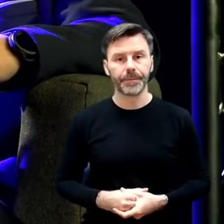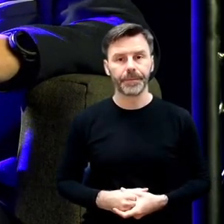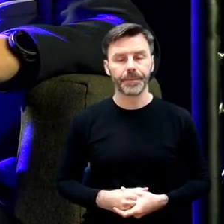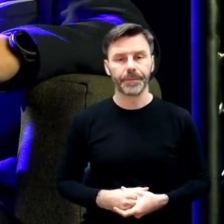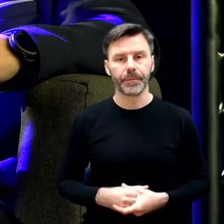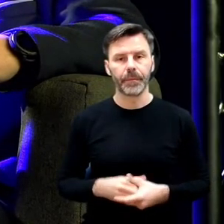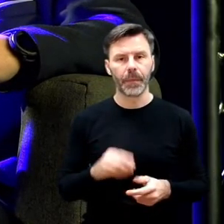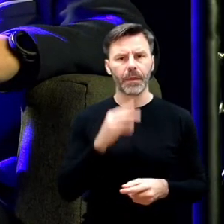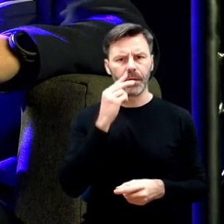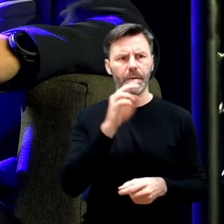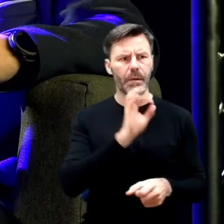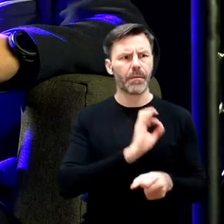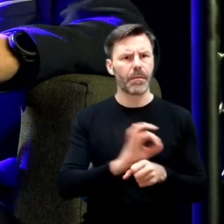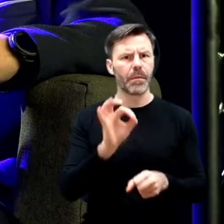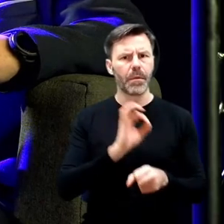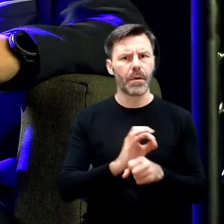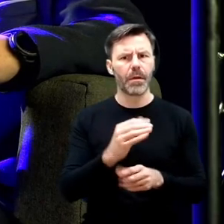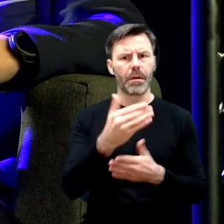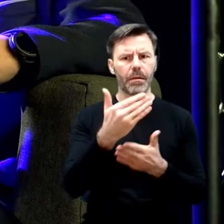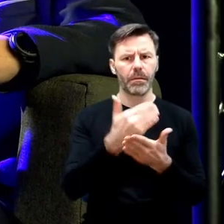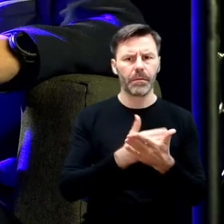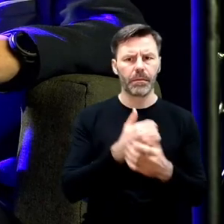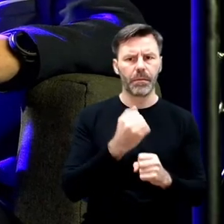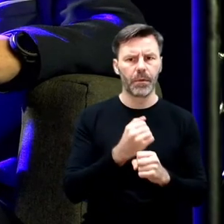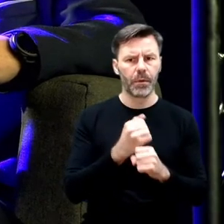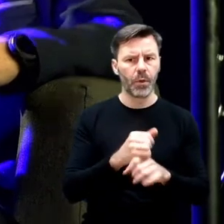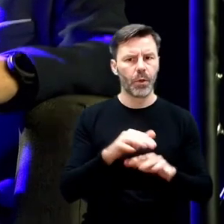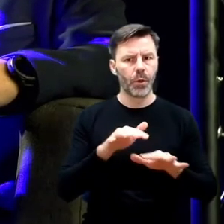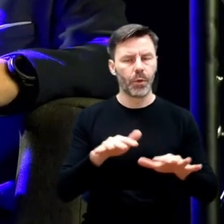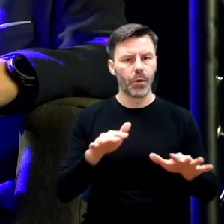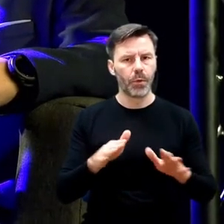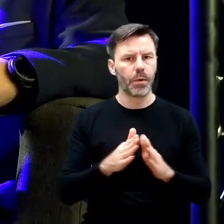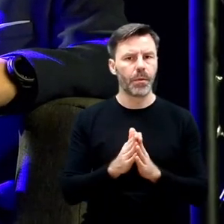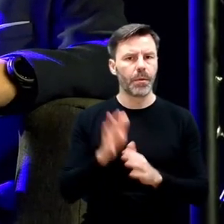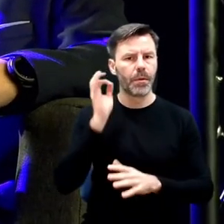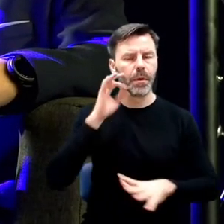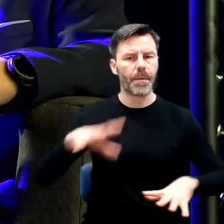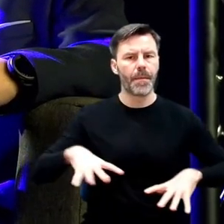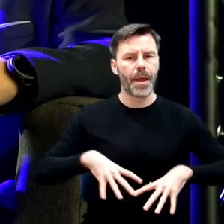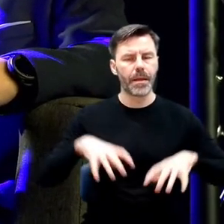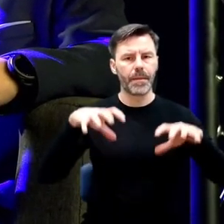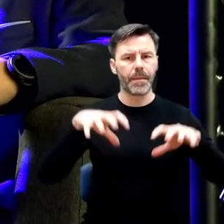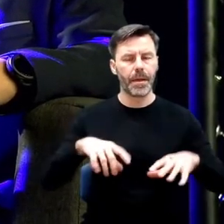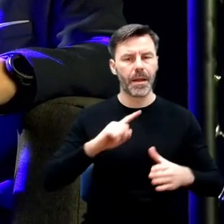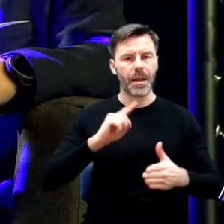już też jest na jakimś etapie i prosiłbym tutaj Panią prezes, żeby nam właśnie przedstawiła właśnie,